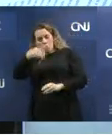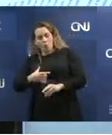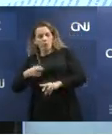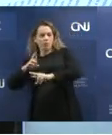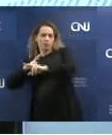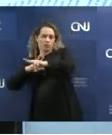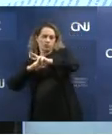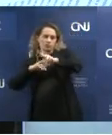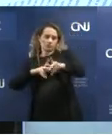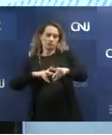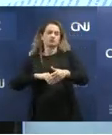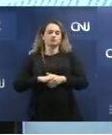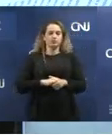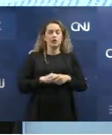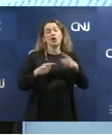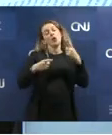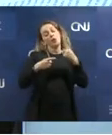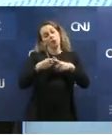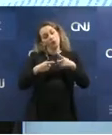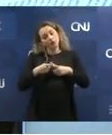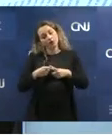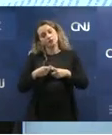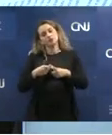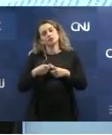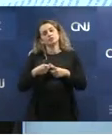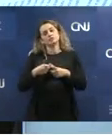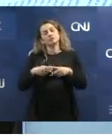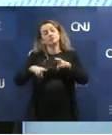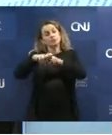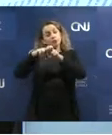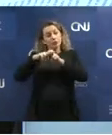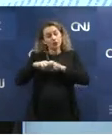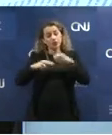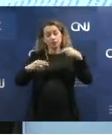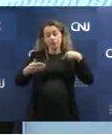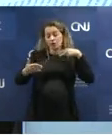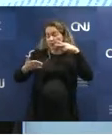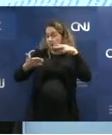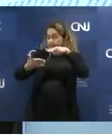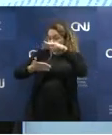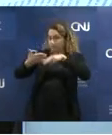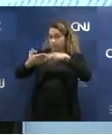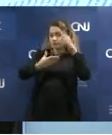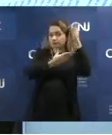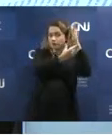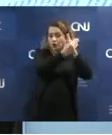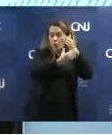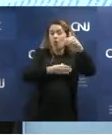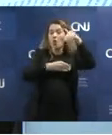Por este motivo, que, ao analisar os votos pela abertura